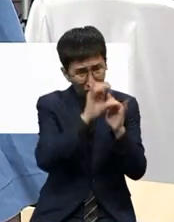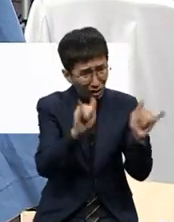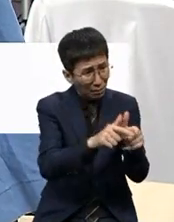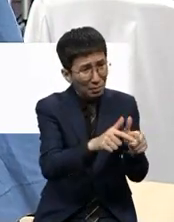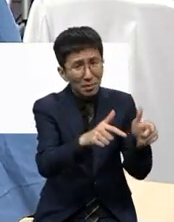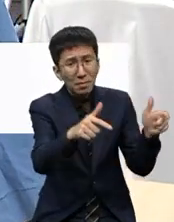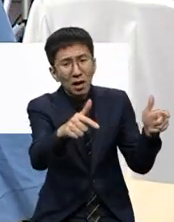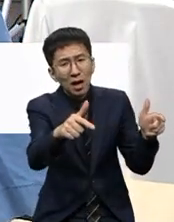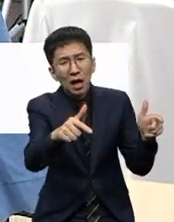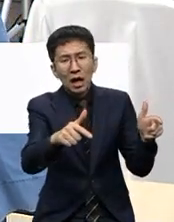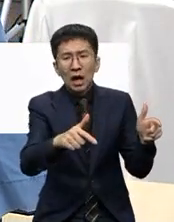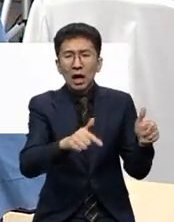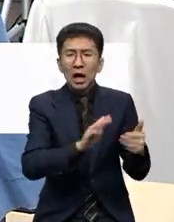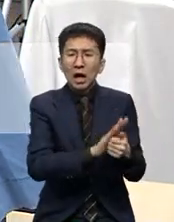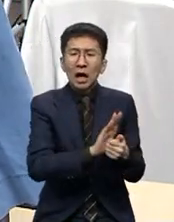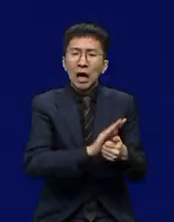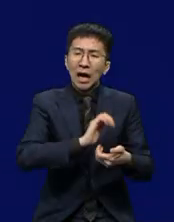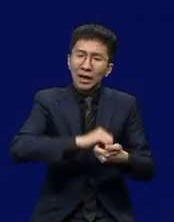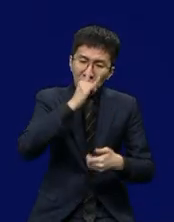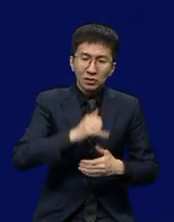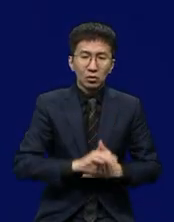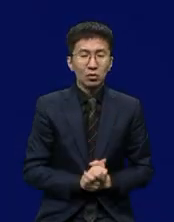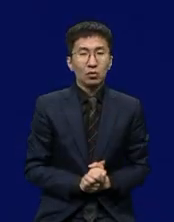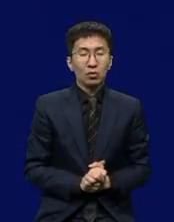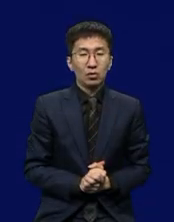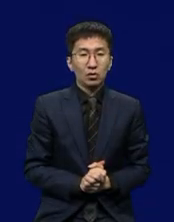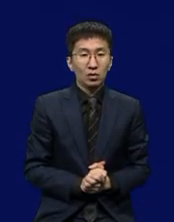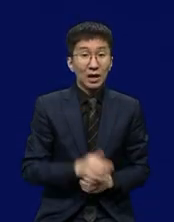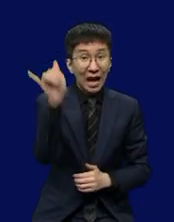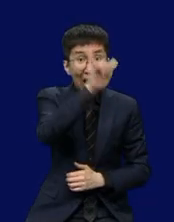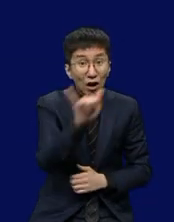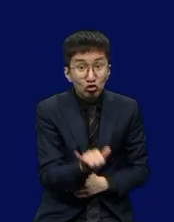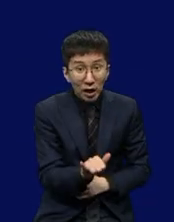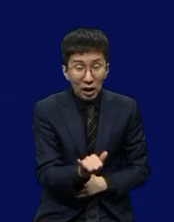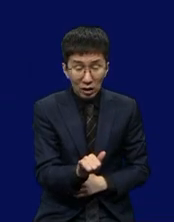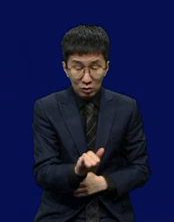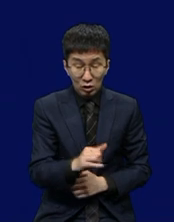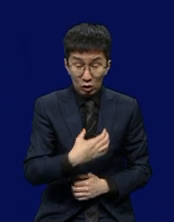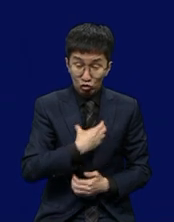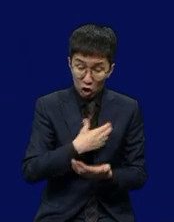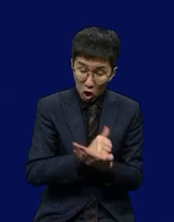(기자) 국내 위중증 환자 420명 가운데 120명은 인공호흡기 치료를, 58명은